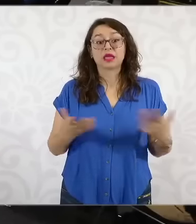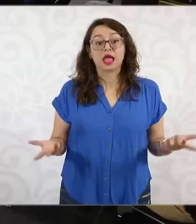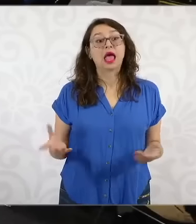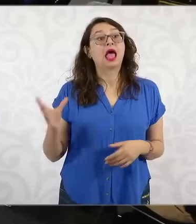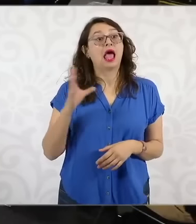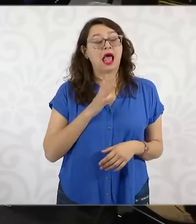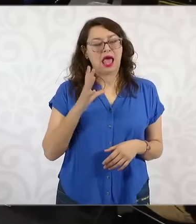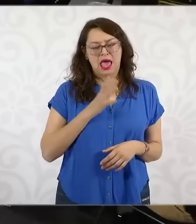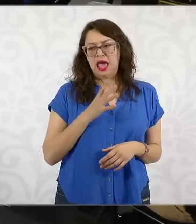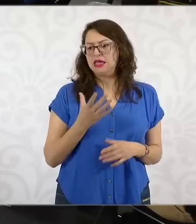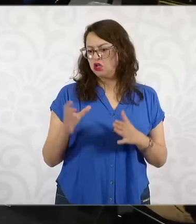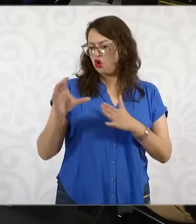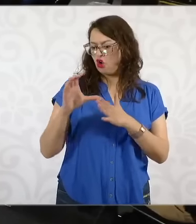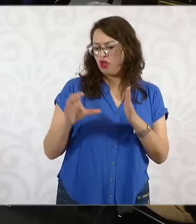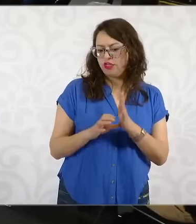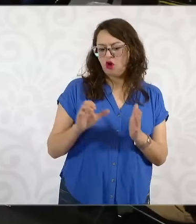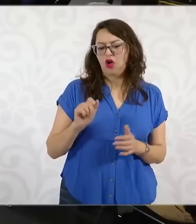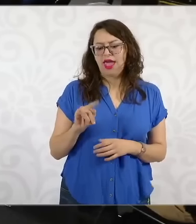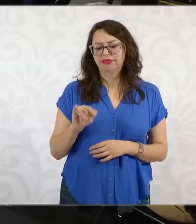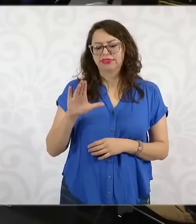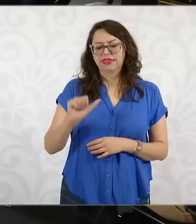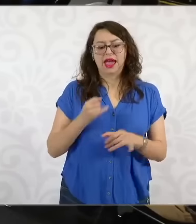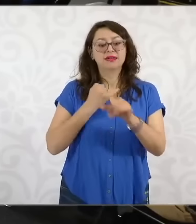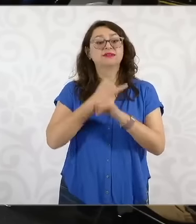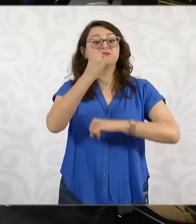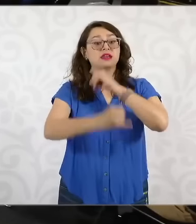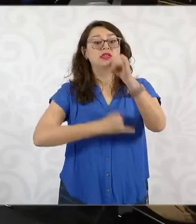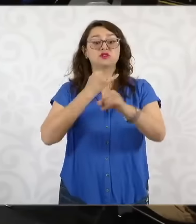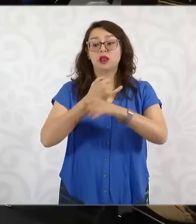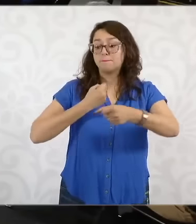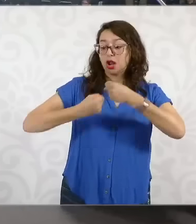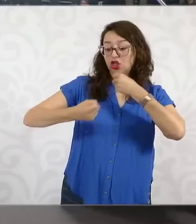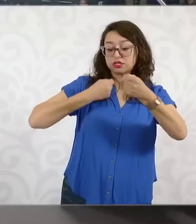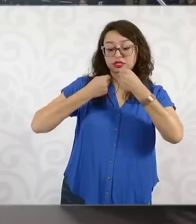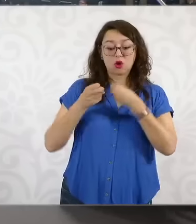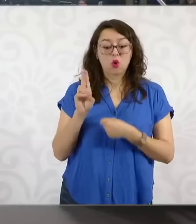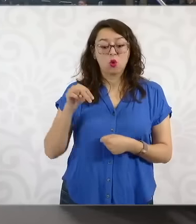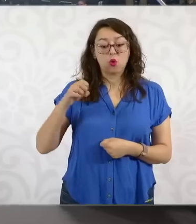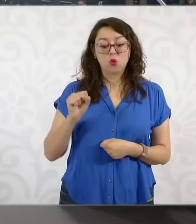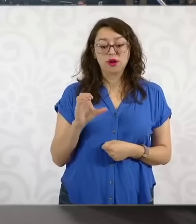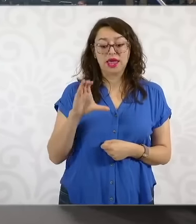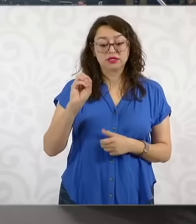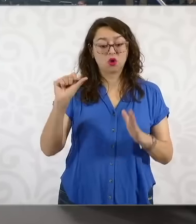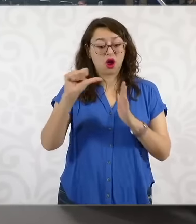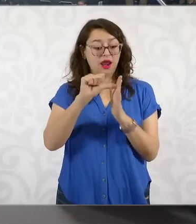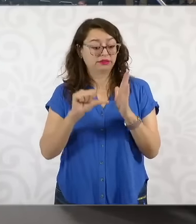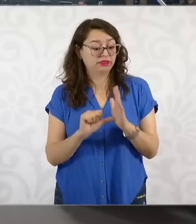del Código de Ética Internacional periodística de la UNESCO, el artículo 8, donde señala que el